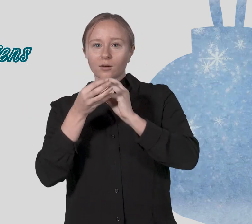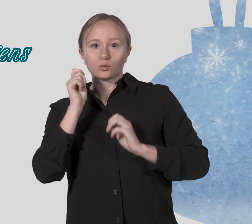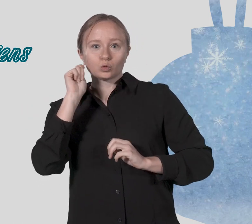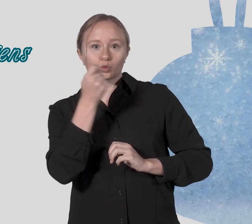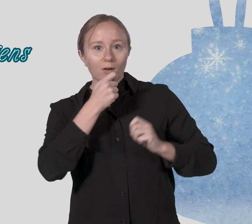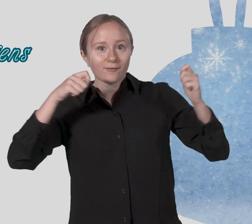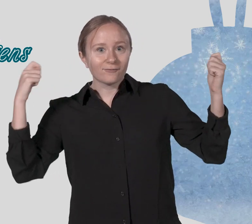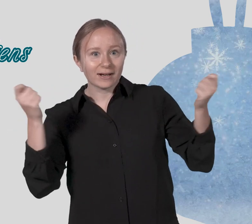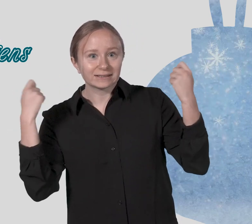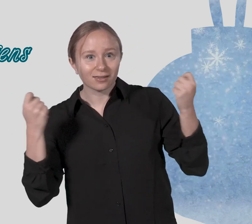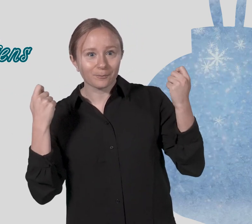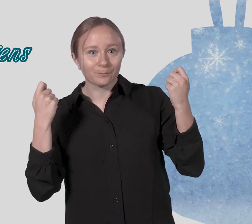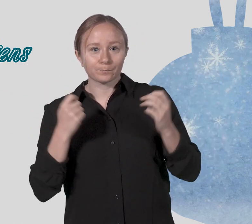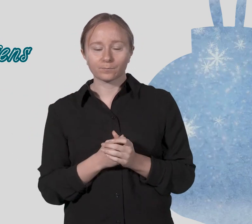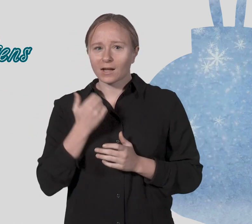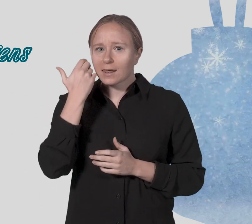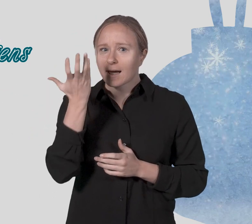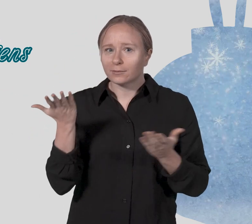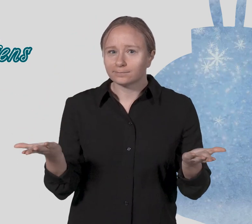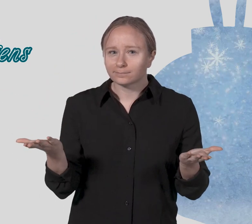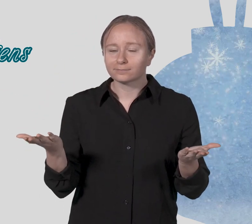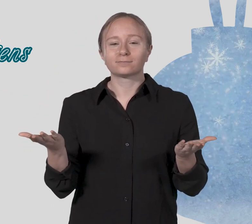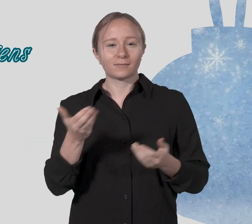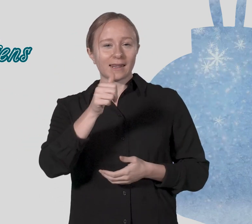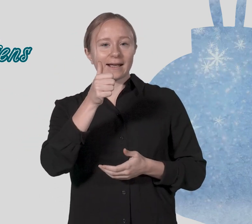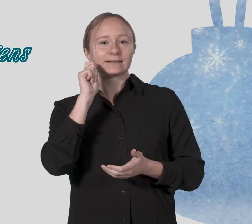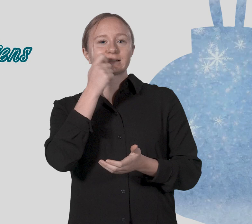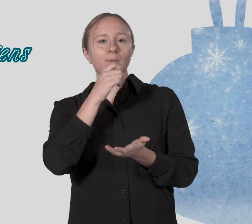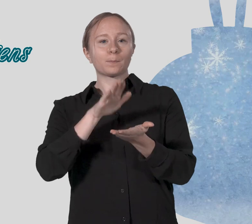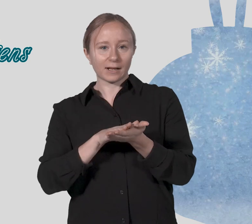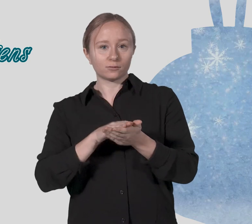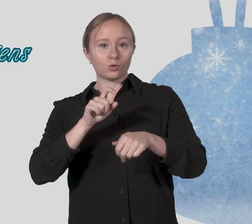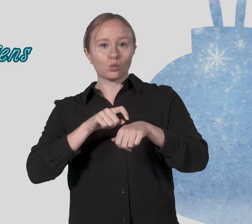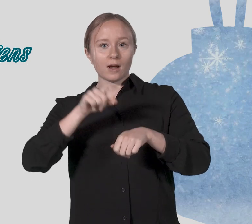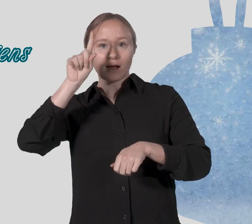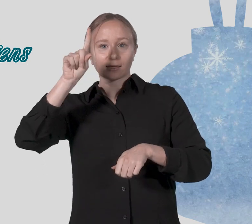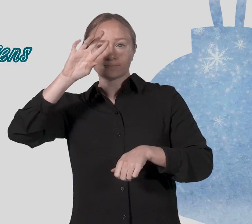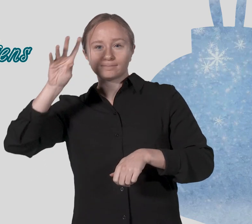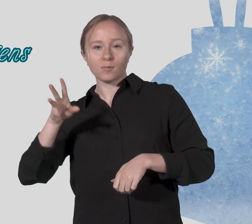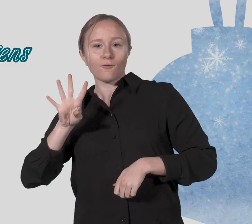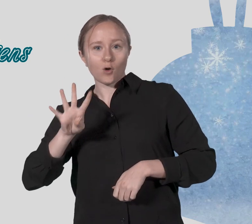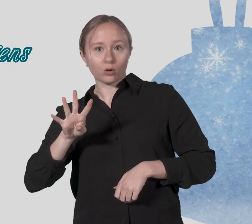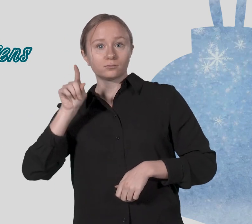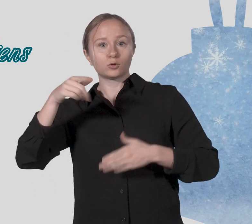hela familjens julfest 09.12.2023 kl 13.00 – 16.00 -